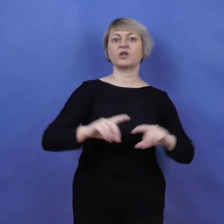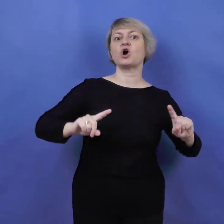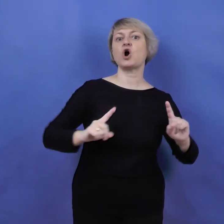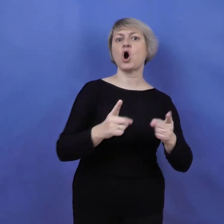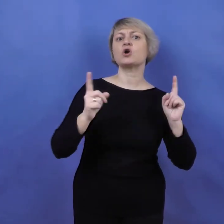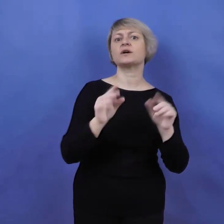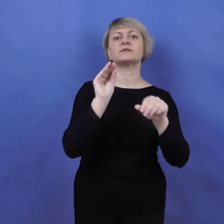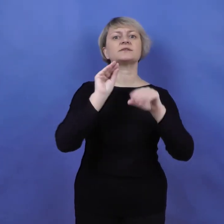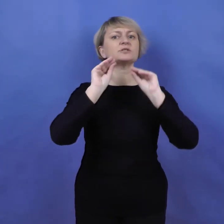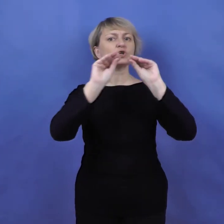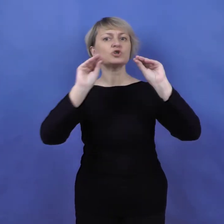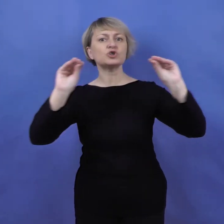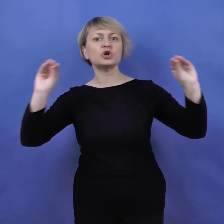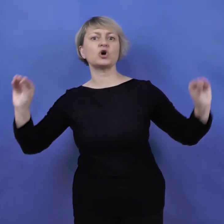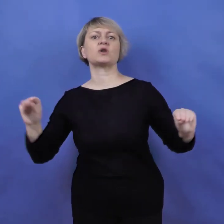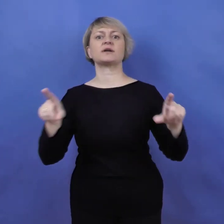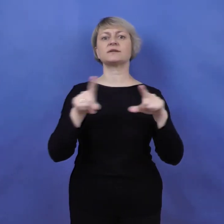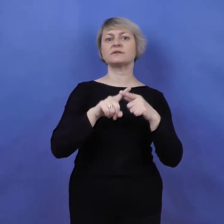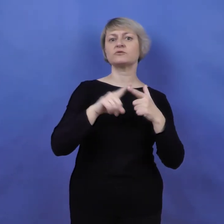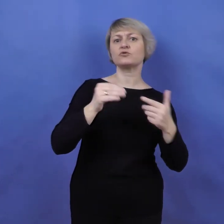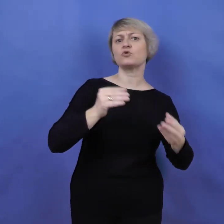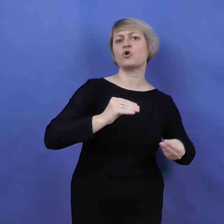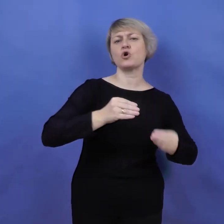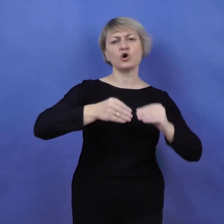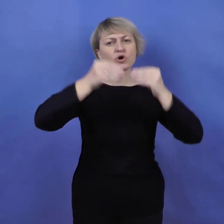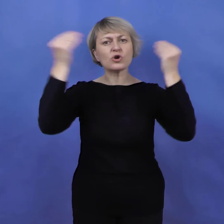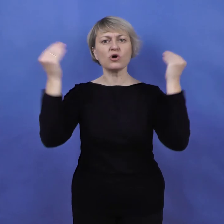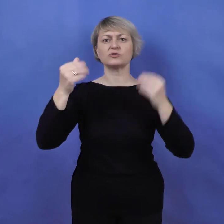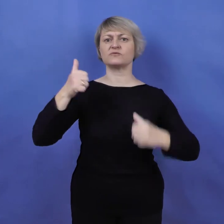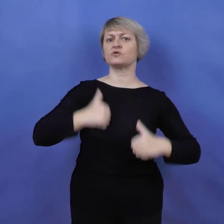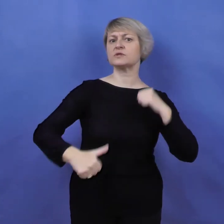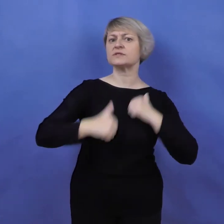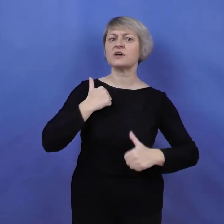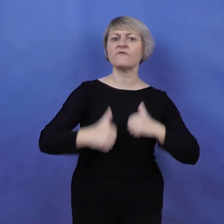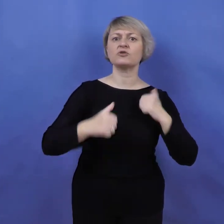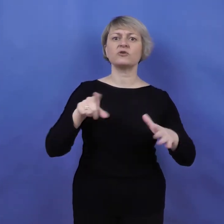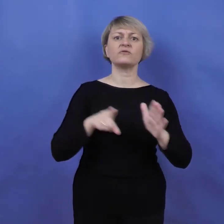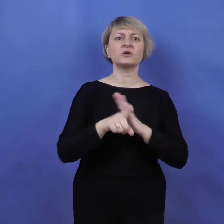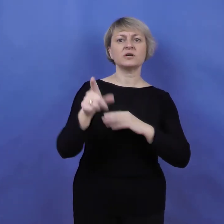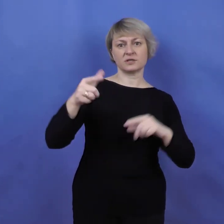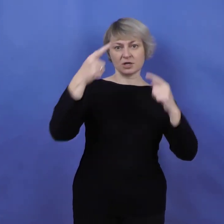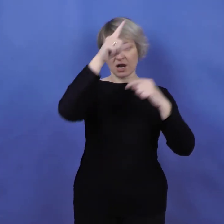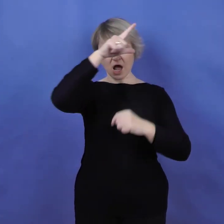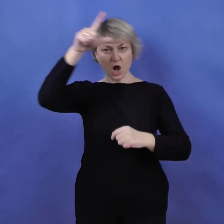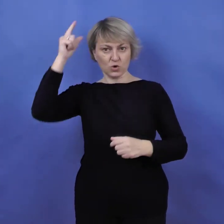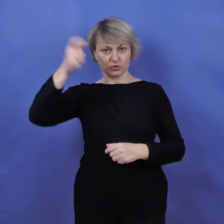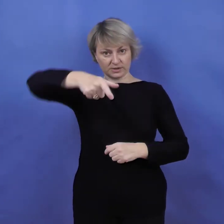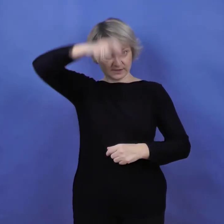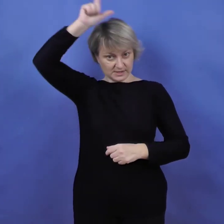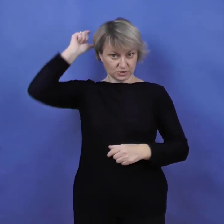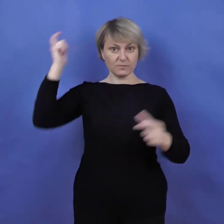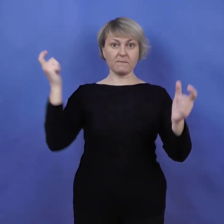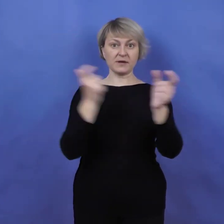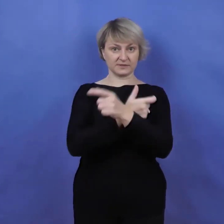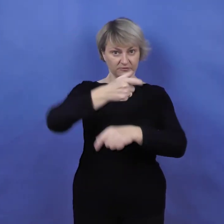organizacja szkoleń i doskonalenia zawodowego dla strażaków Państwowej Straży Pożarnej,